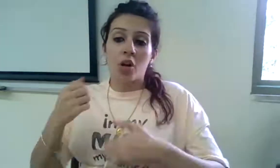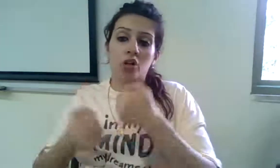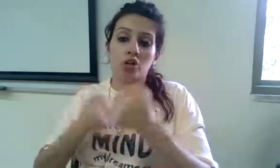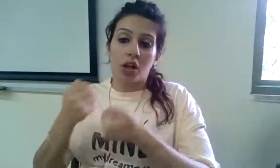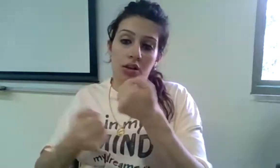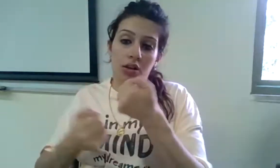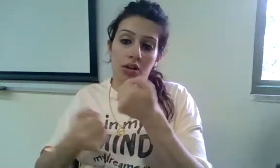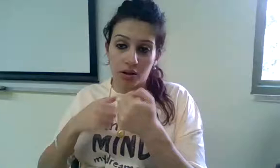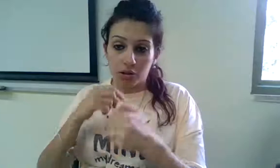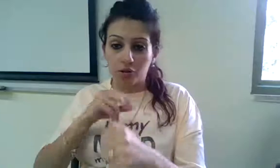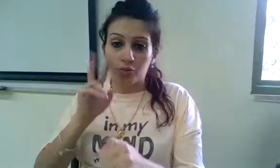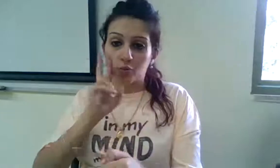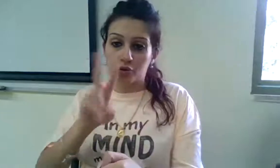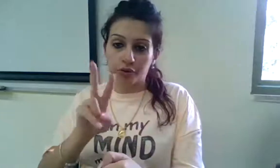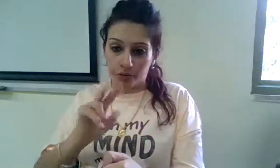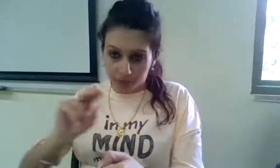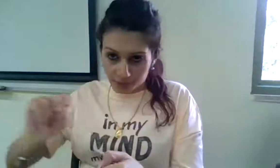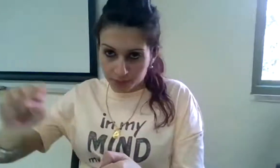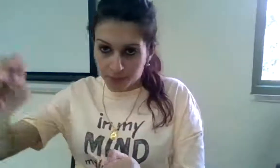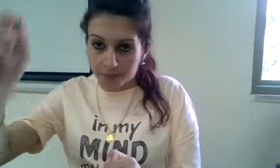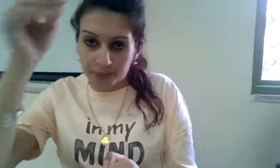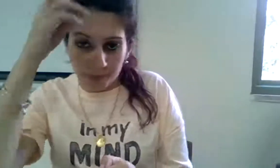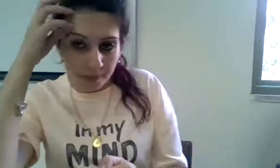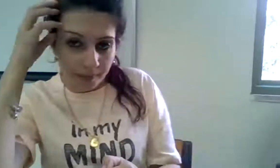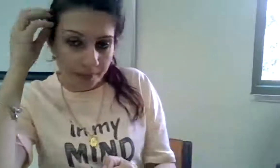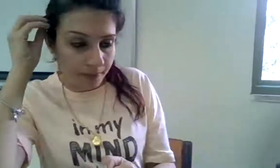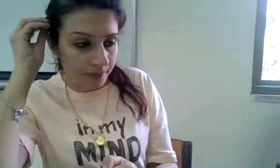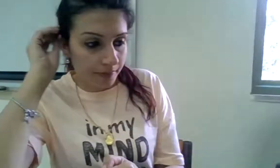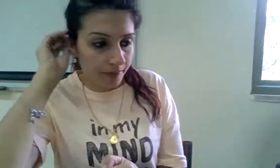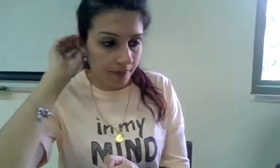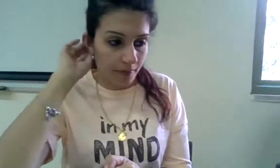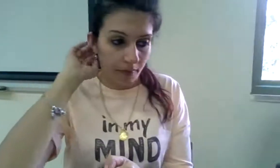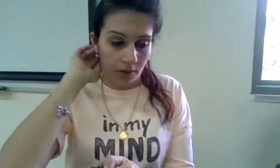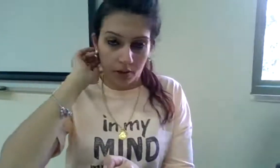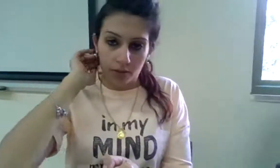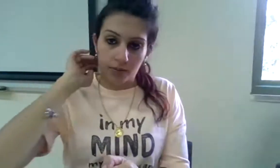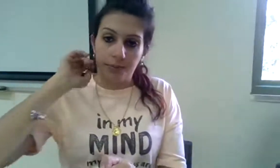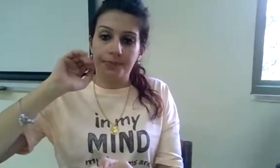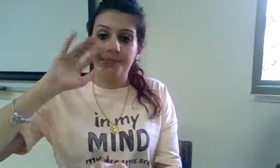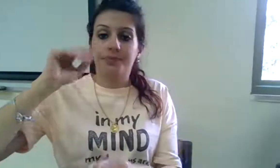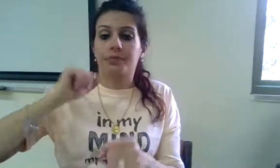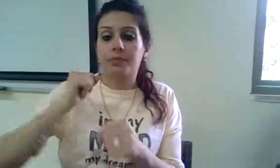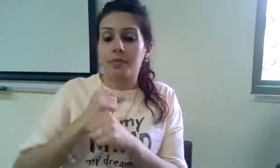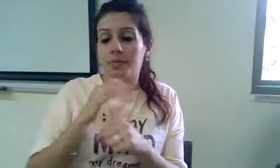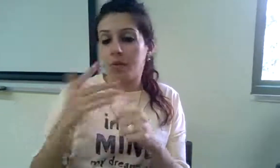السؤال الثاني هو حول دور الأهالي في العملية التقييمية؟ وقبل أن انتقل للإجابة